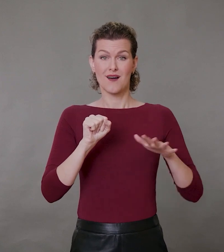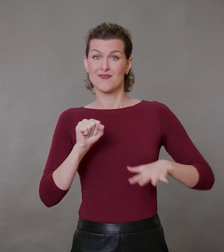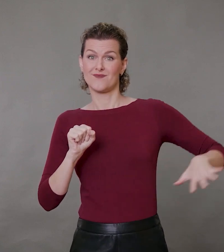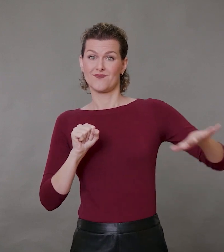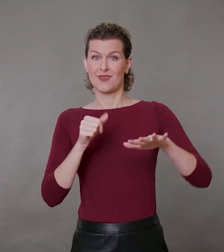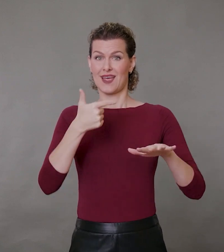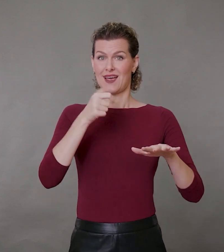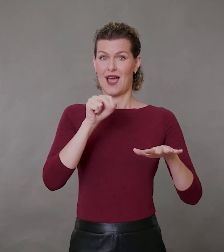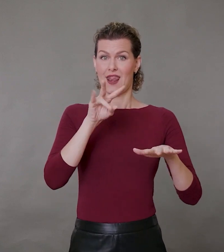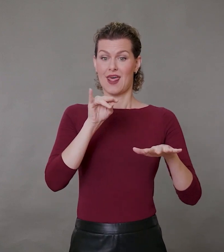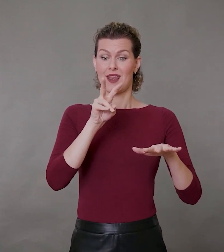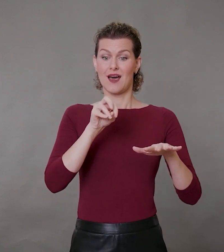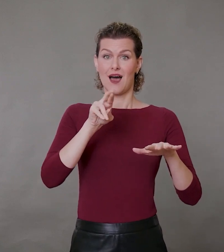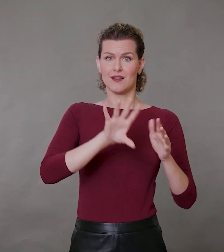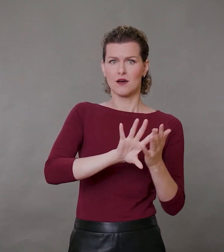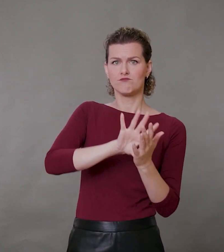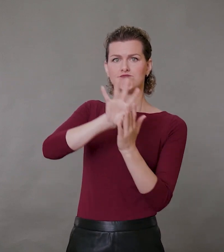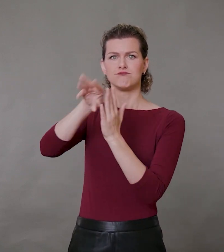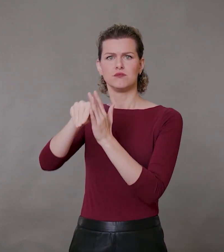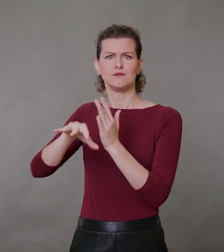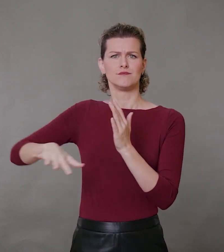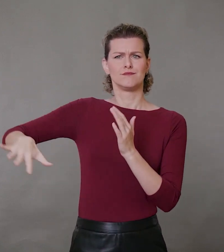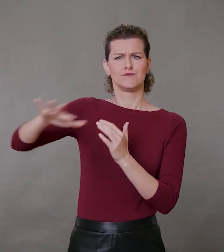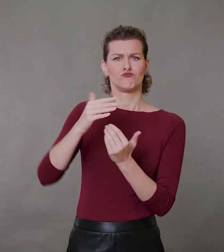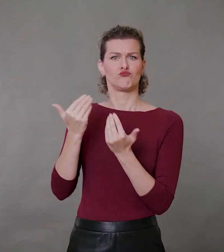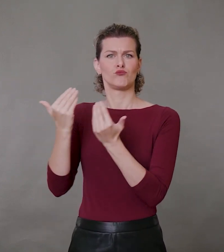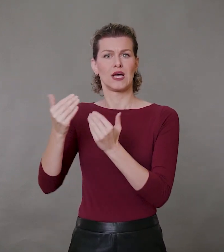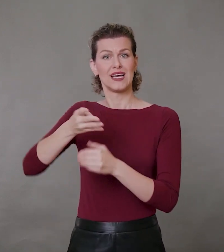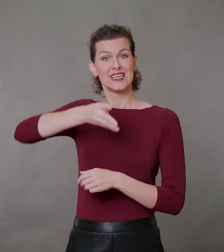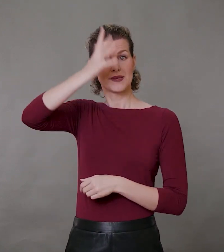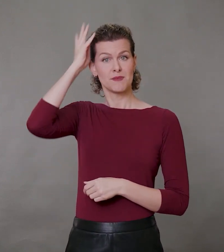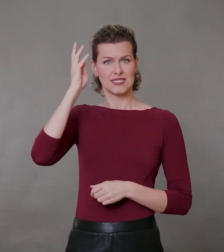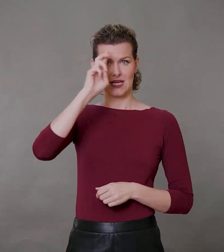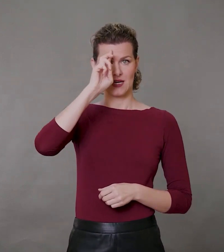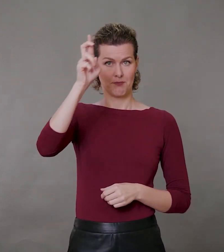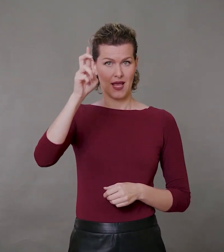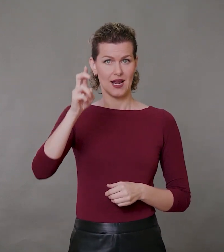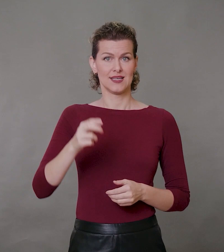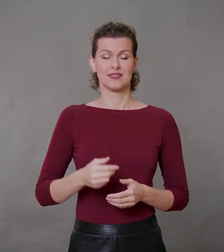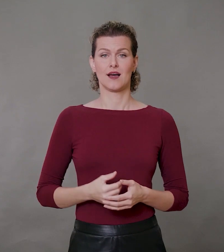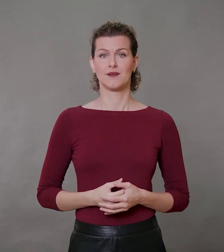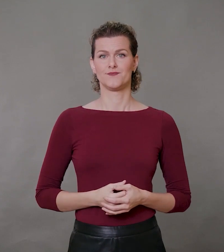Галилея входила в состав Римской империи.